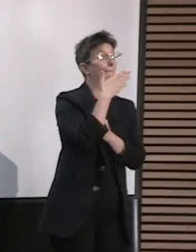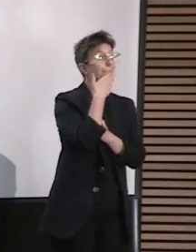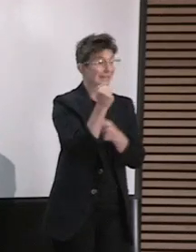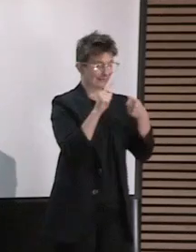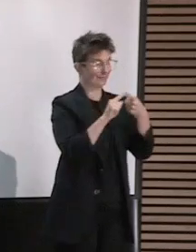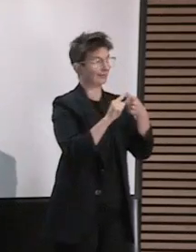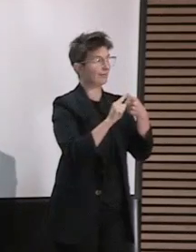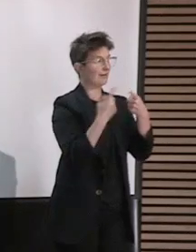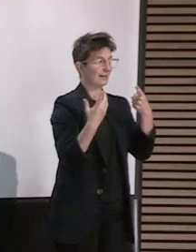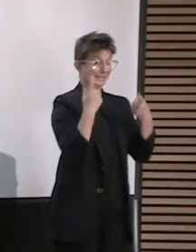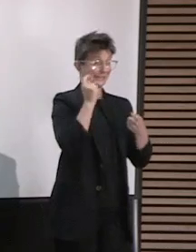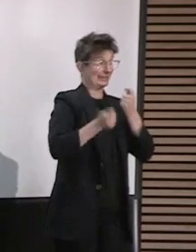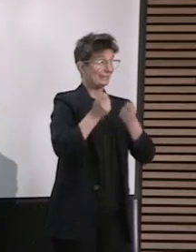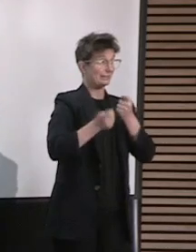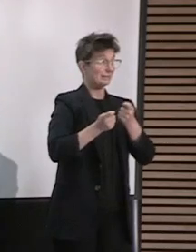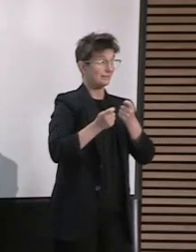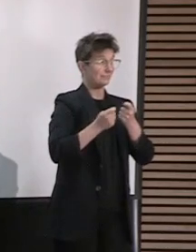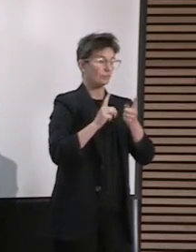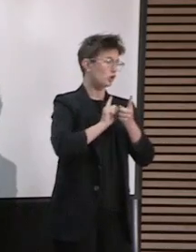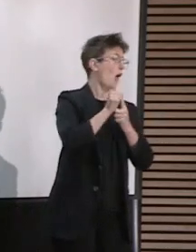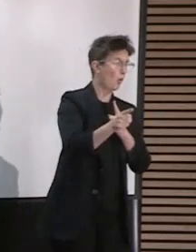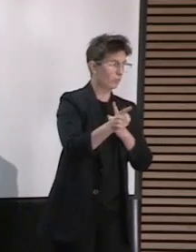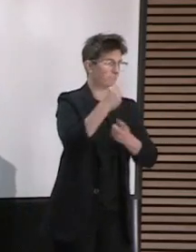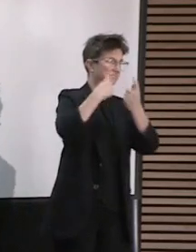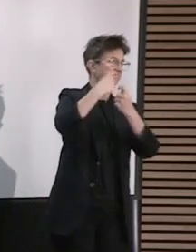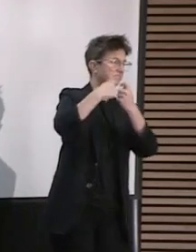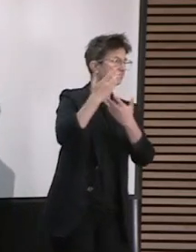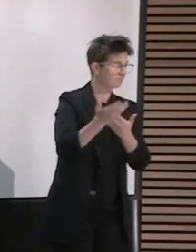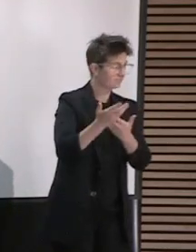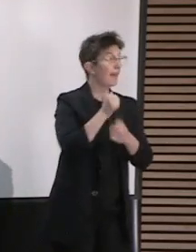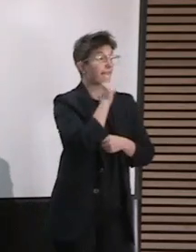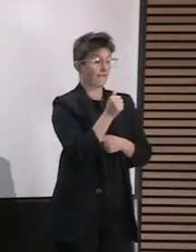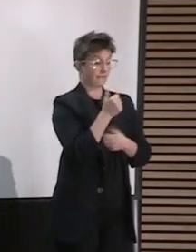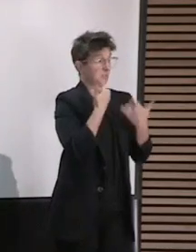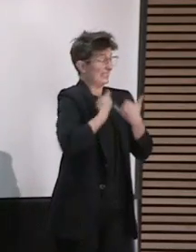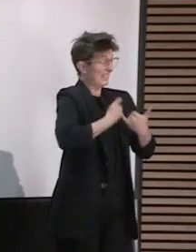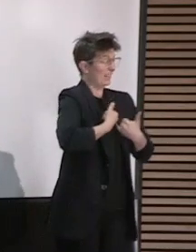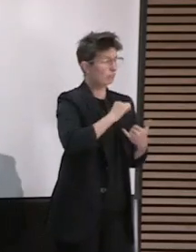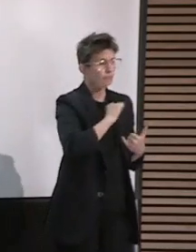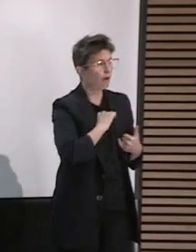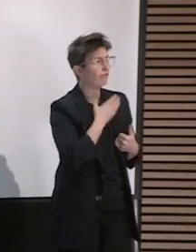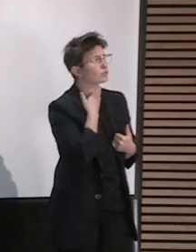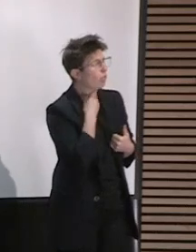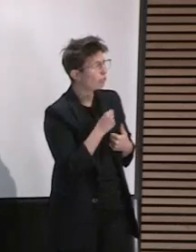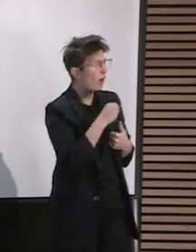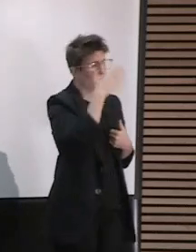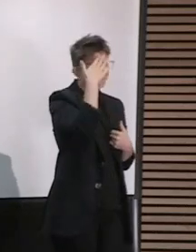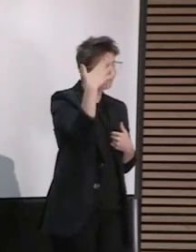ko te mahi. Kaore ano kia oti,